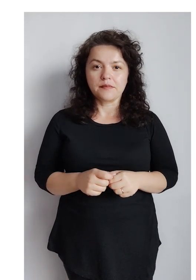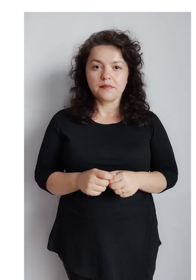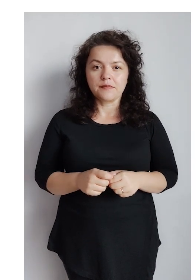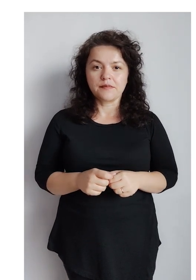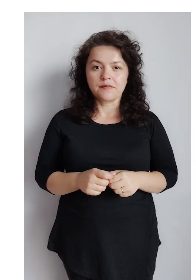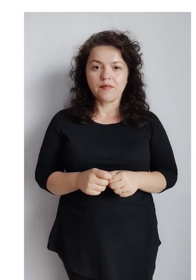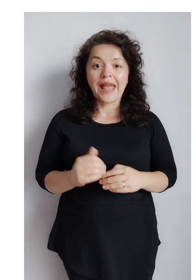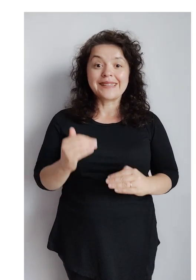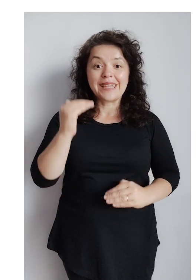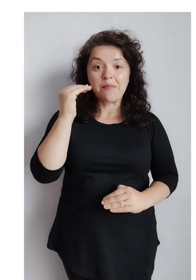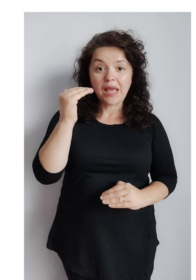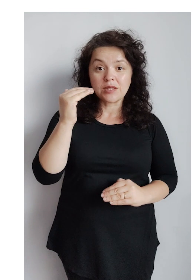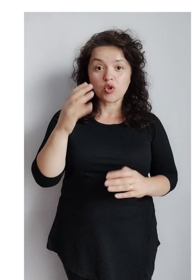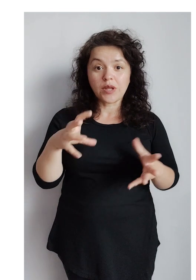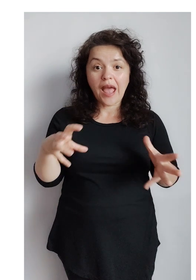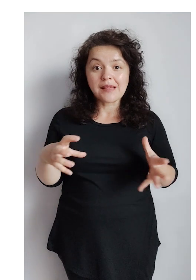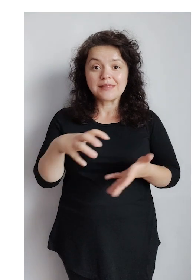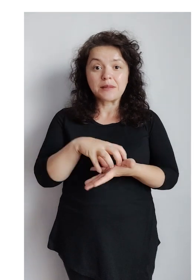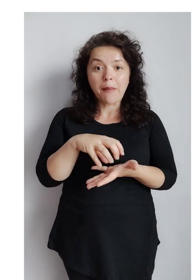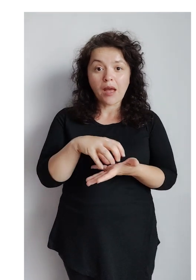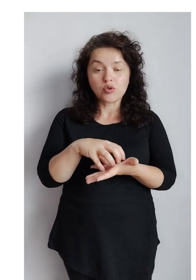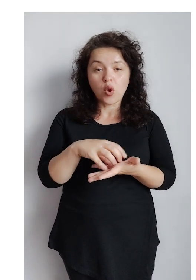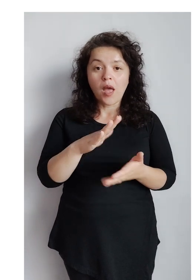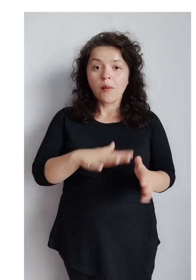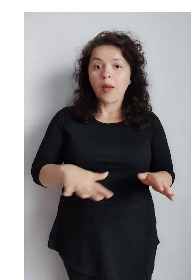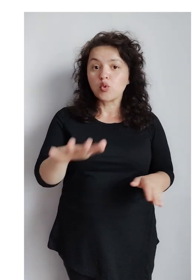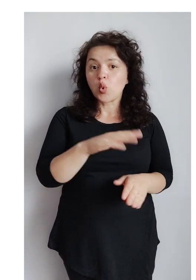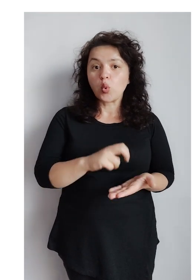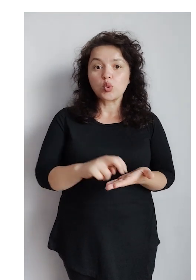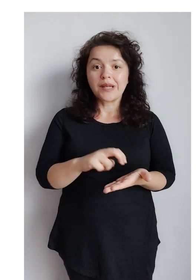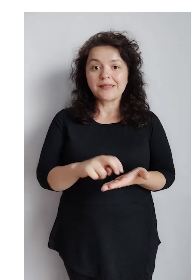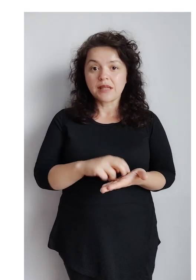6. Dimensiunea și spațiul pentru abordare și utilizare